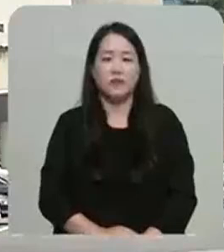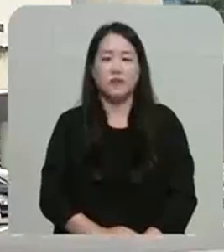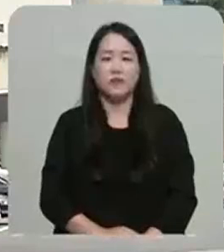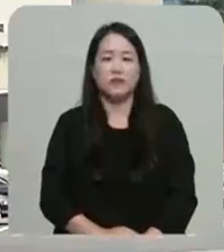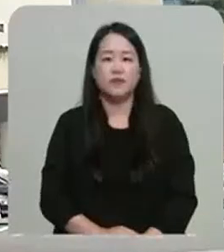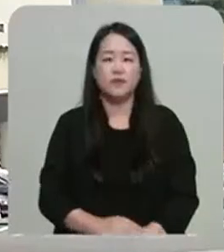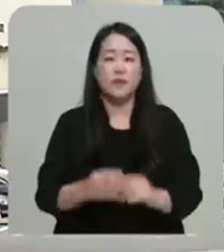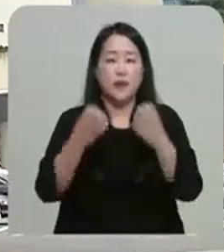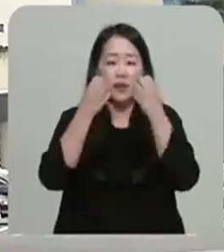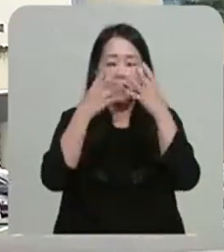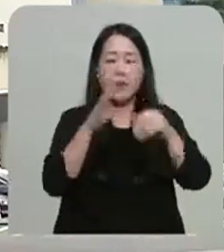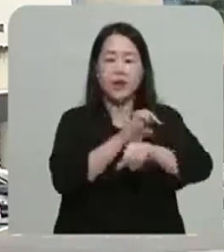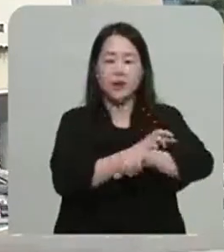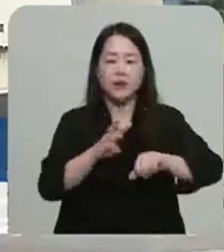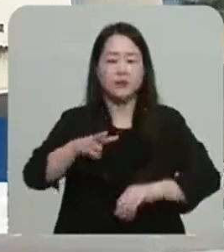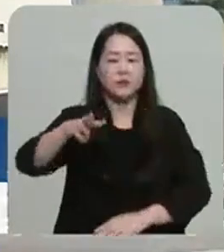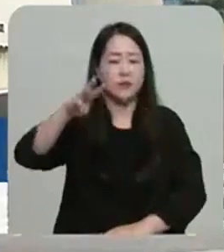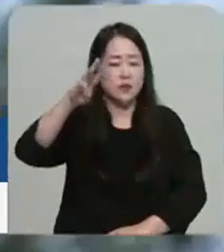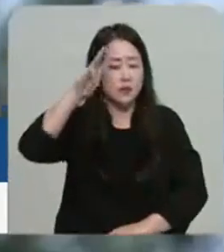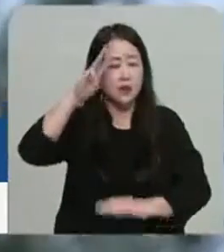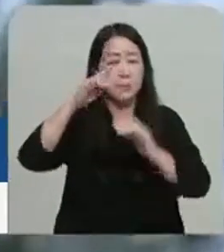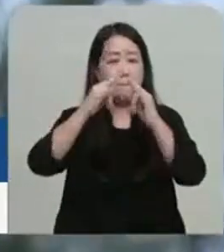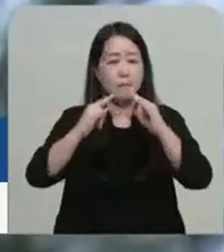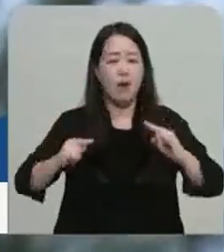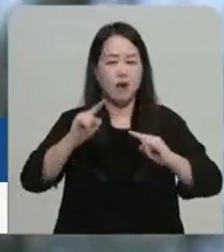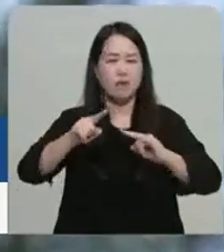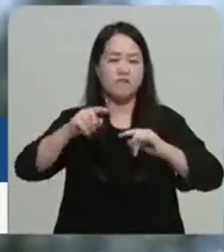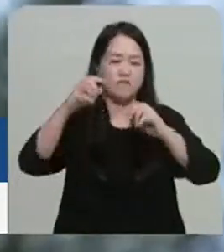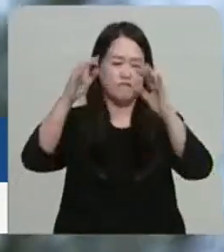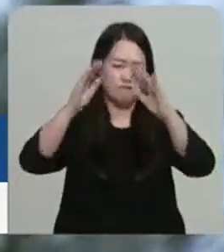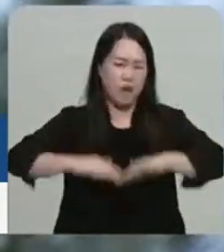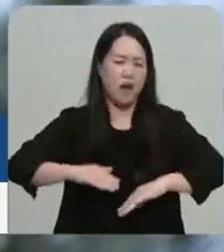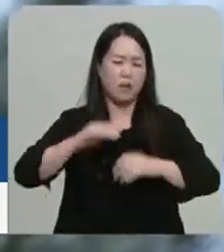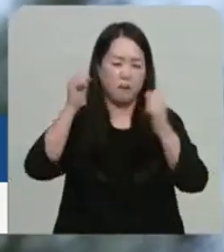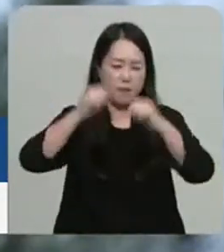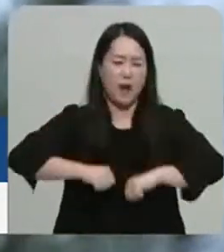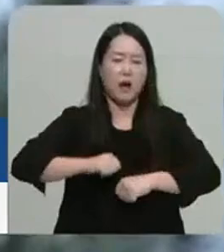새만금 잼버리 파행 이후 공항과 철도 도로 등 기반시설 사업 전반